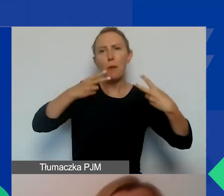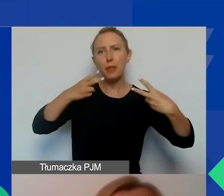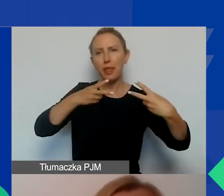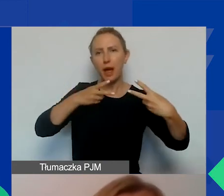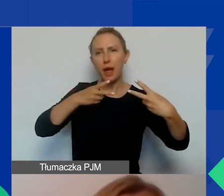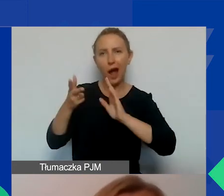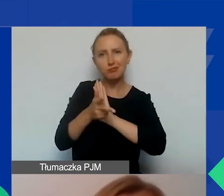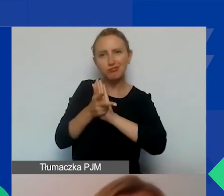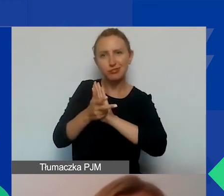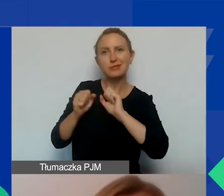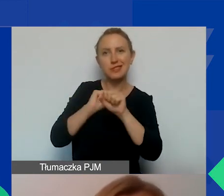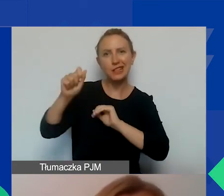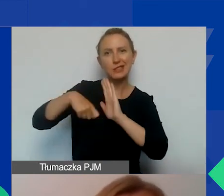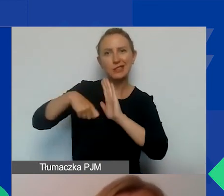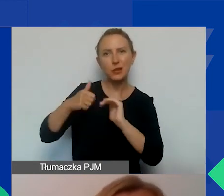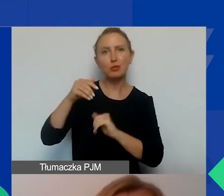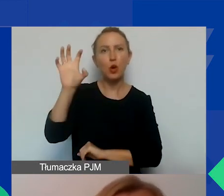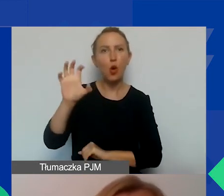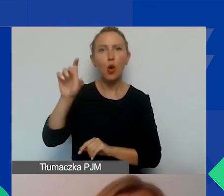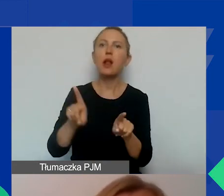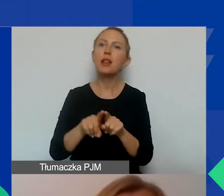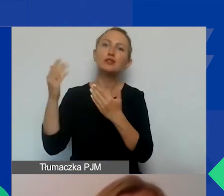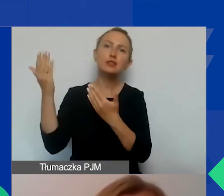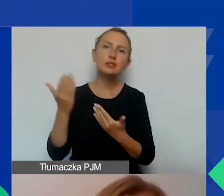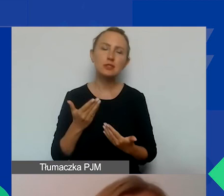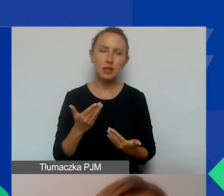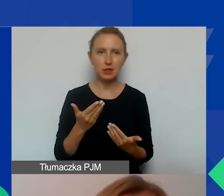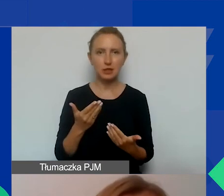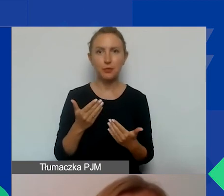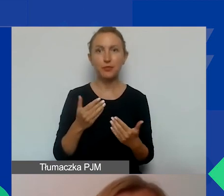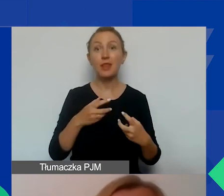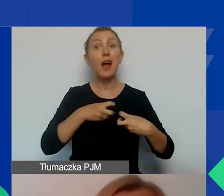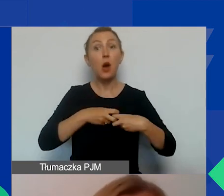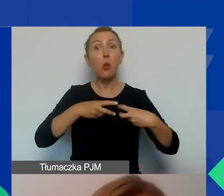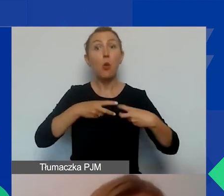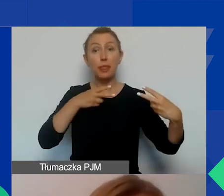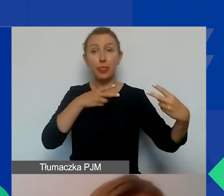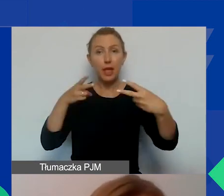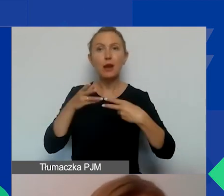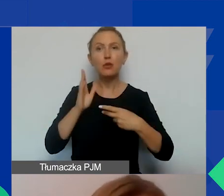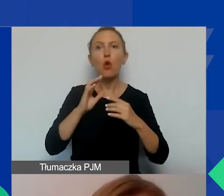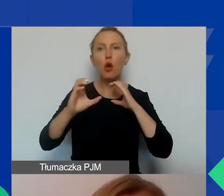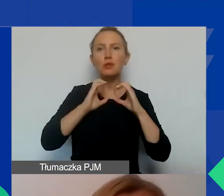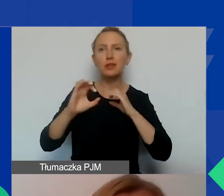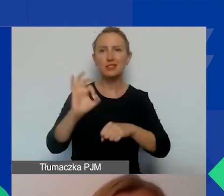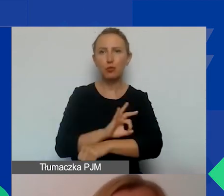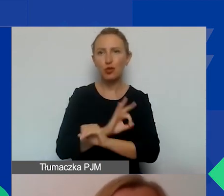Zapraszamy również na webinarium, które będzie poświęcone komunikacji w projektach informacyjnych.